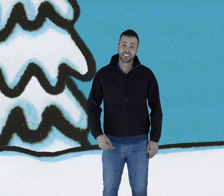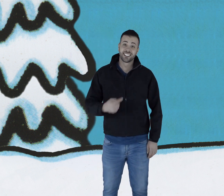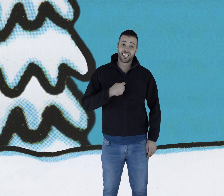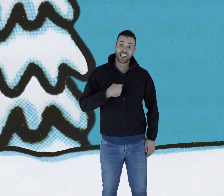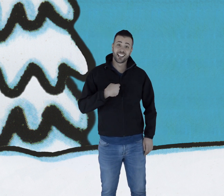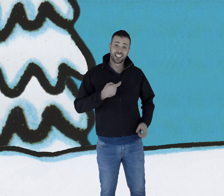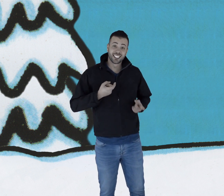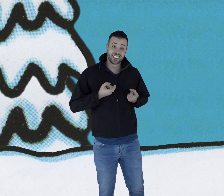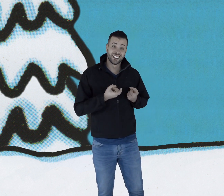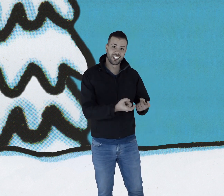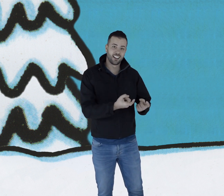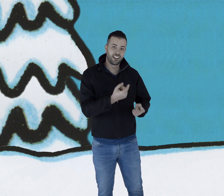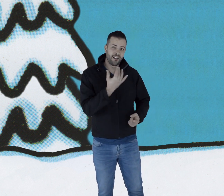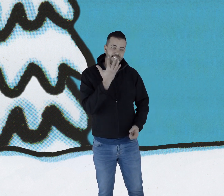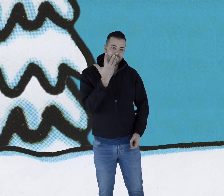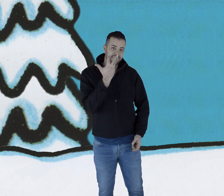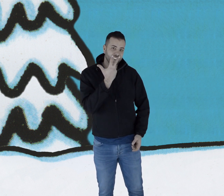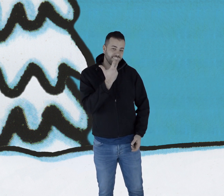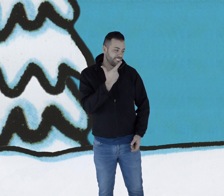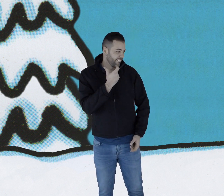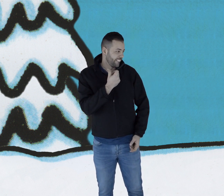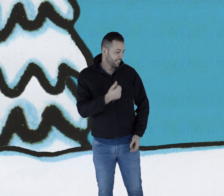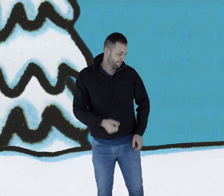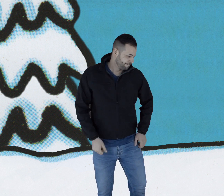anche io voglio una slitta